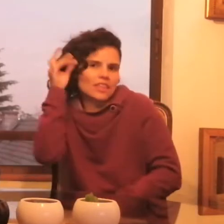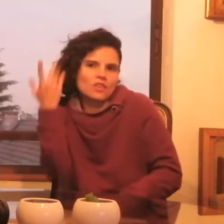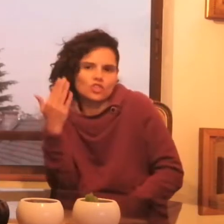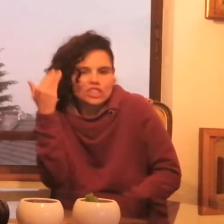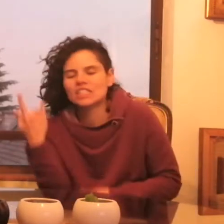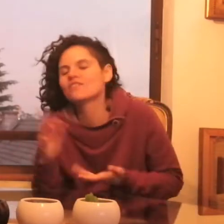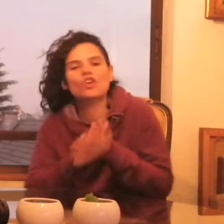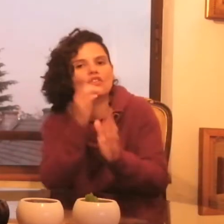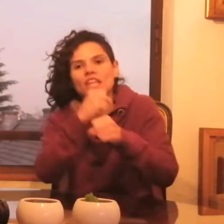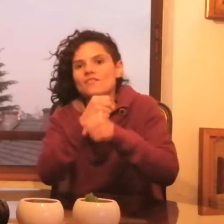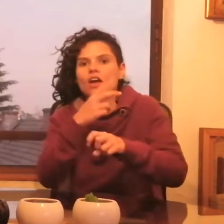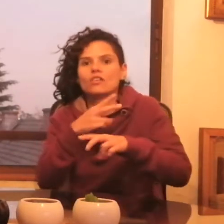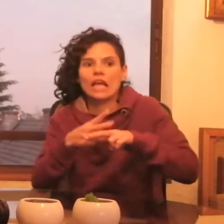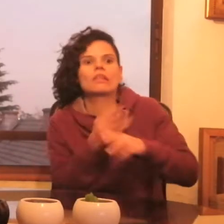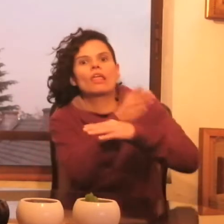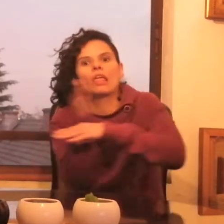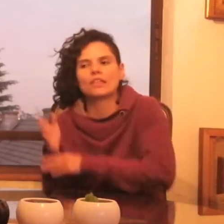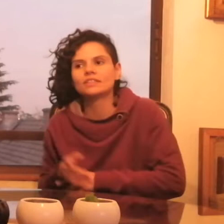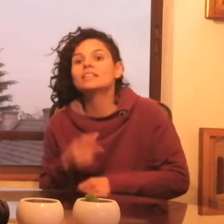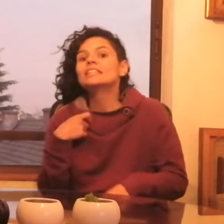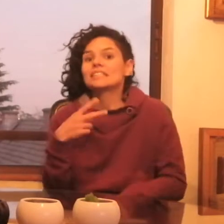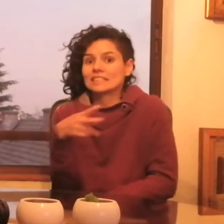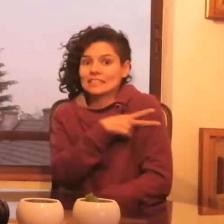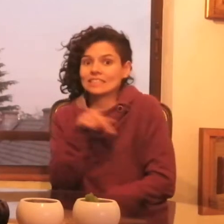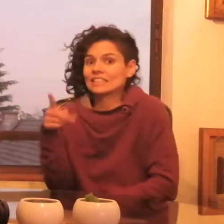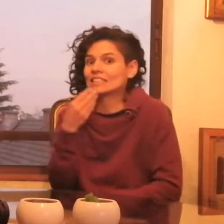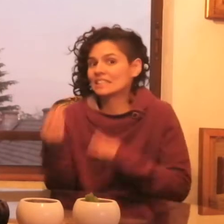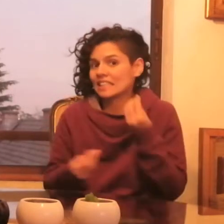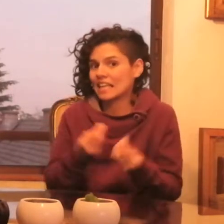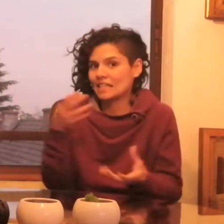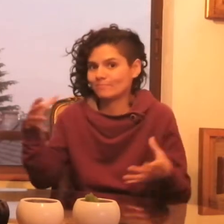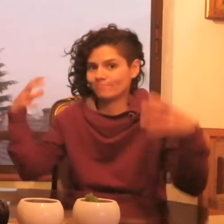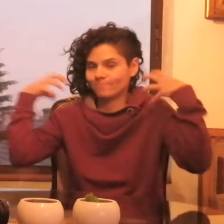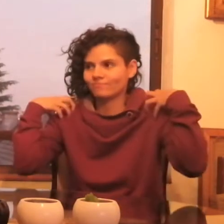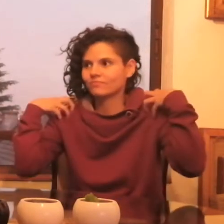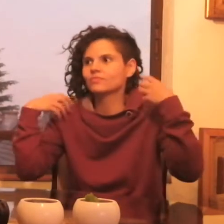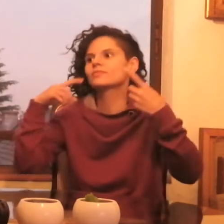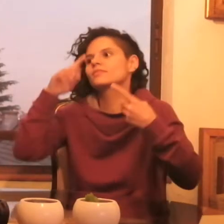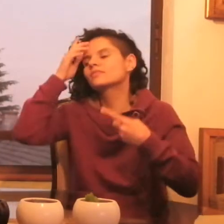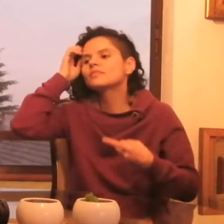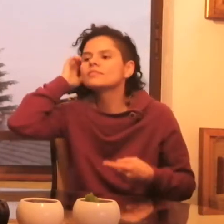exacto - la Bernie está a cargo de...osea Poder de Mujer